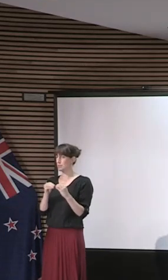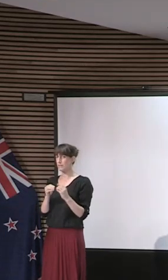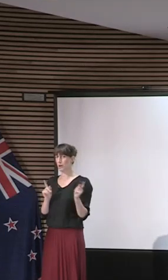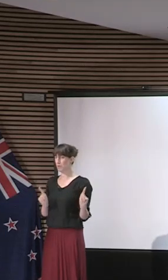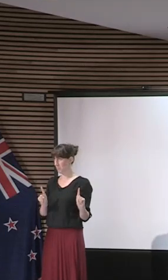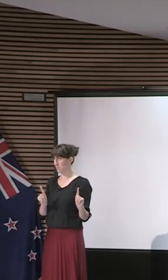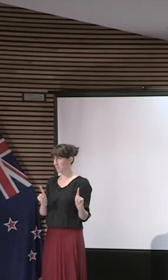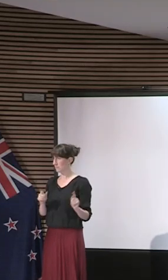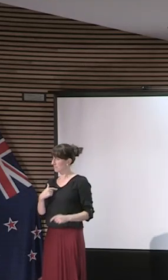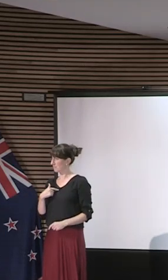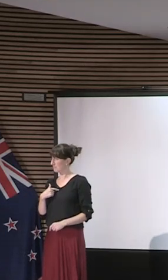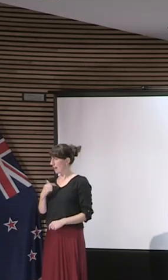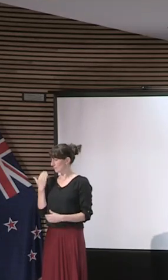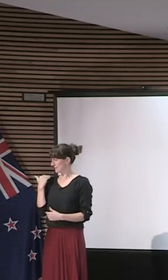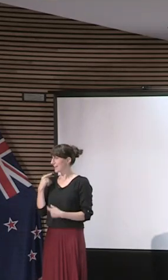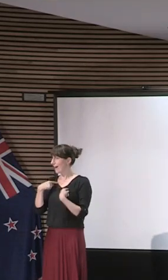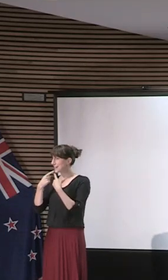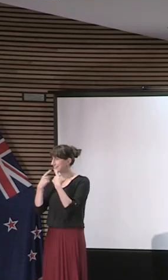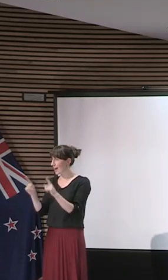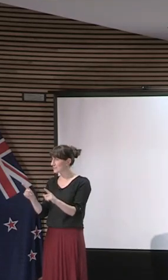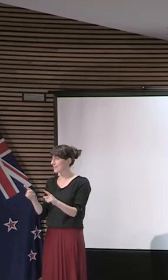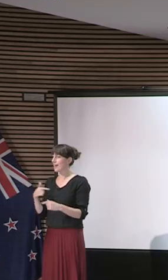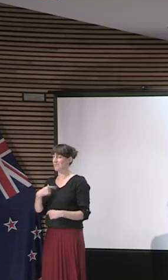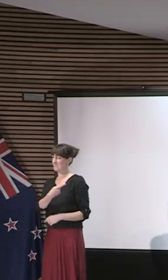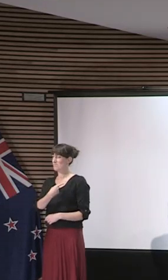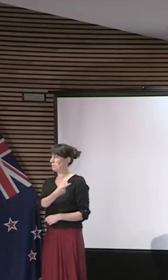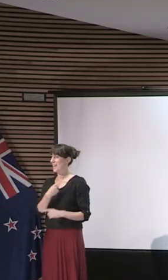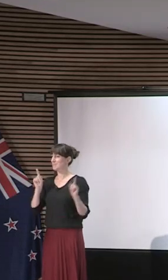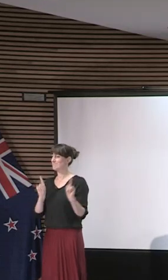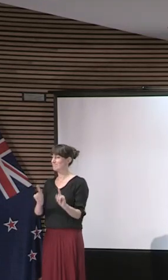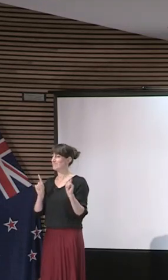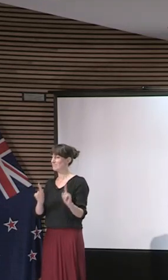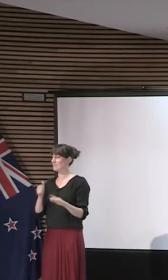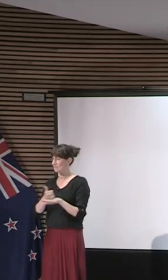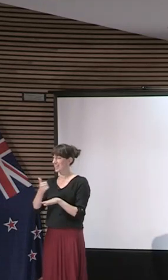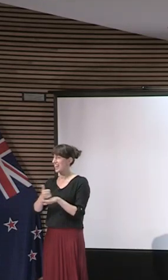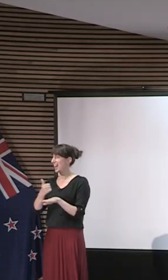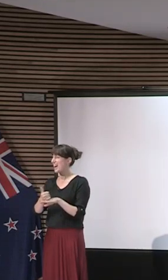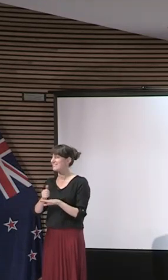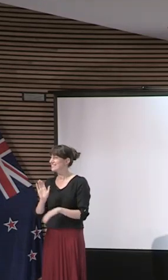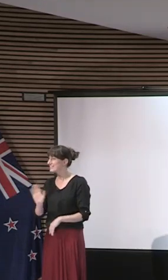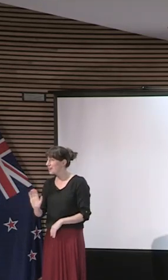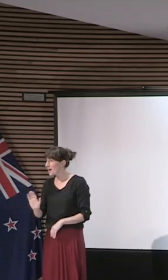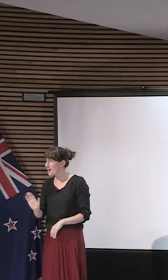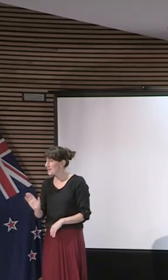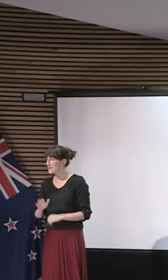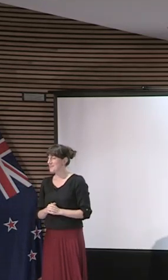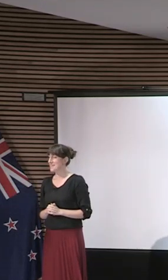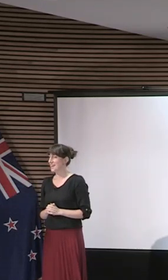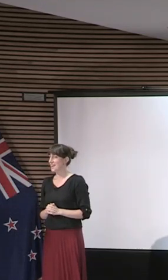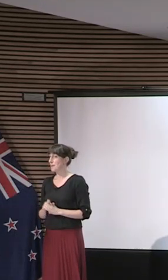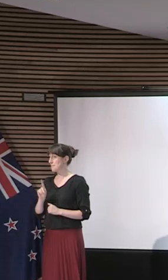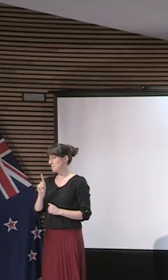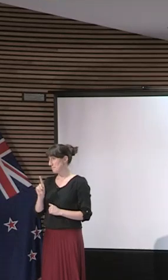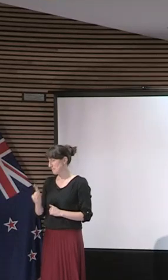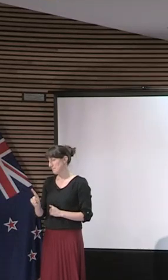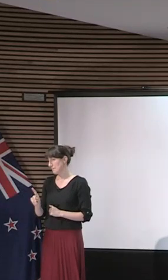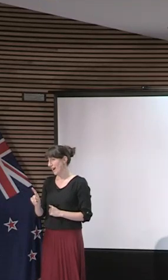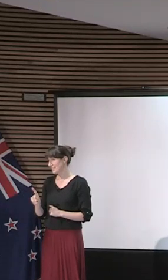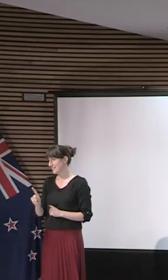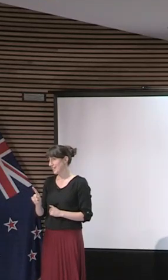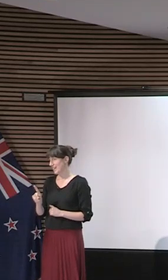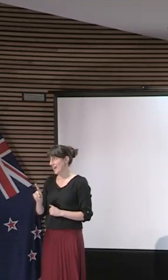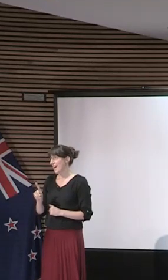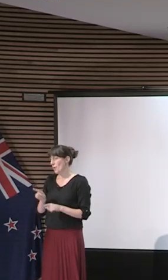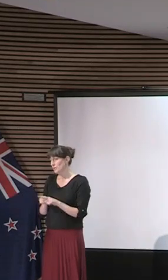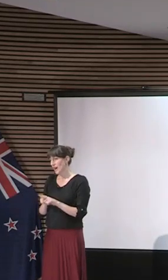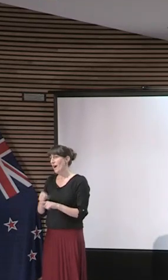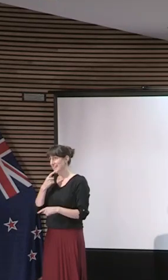Te ahiahi pai me te rua.